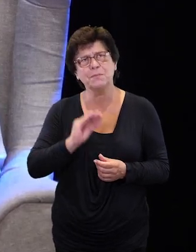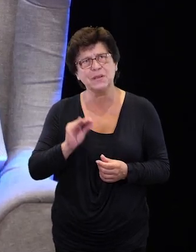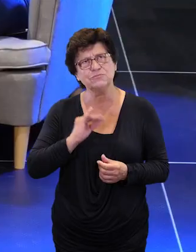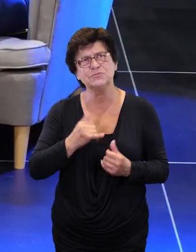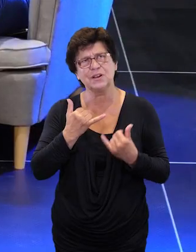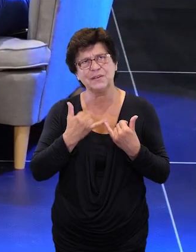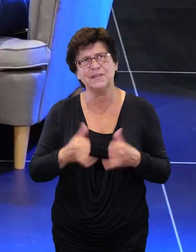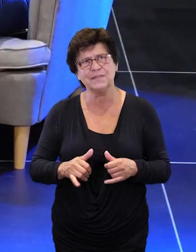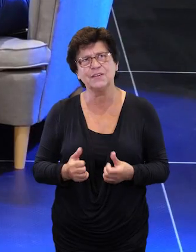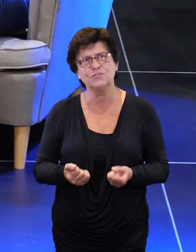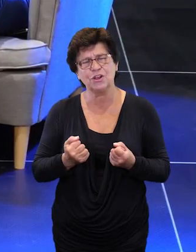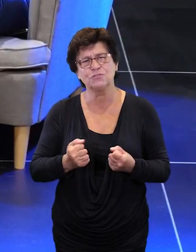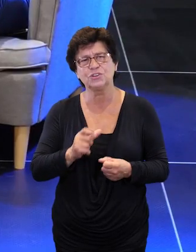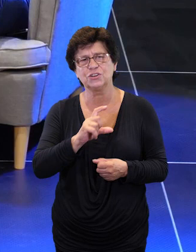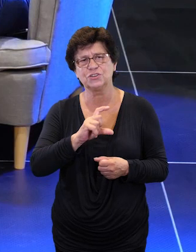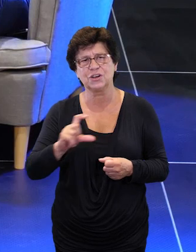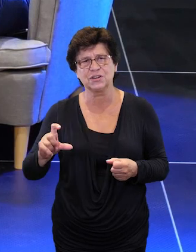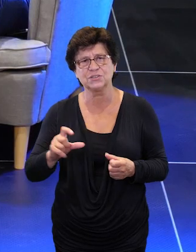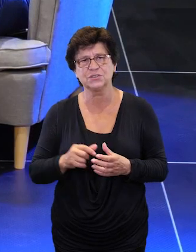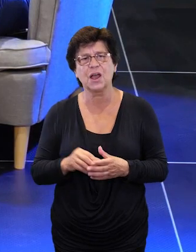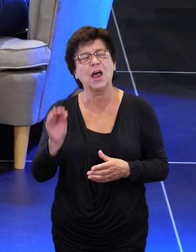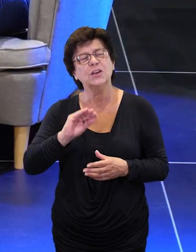Na pewno tak. I teraz jeszcze to drugie pytanie,